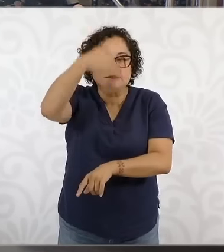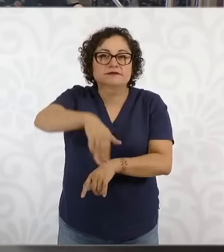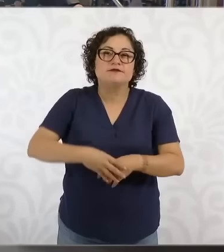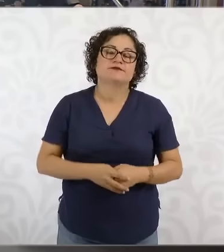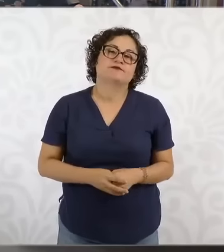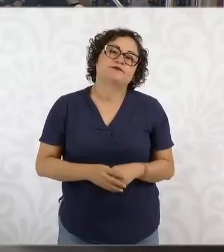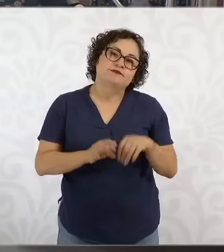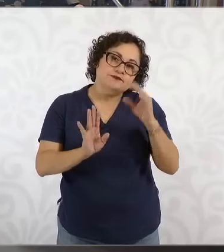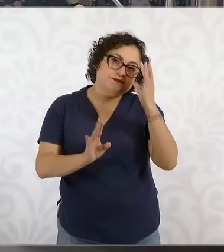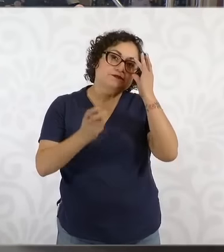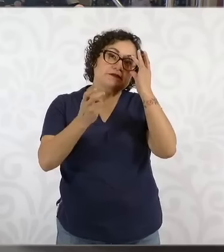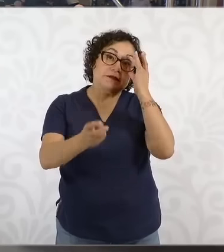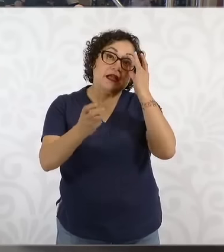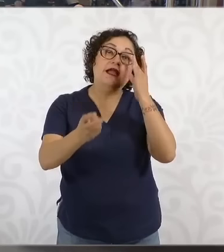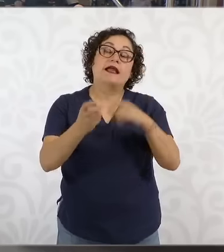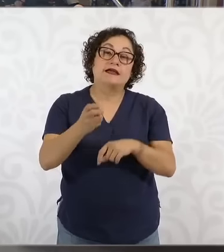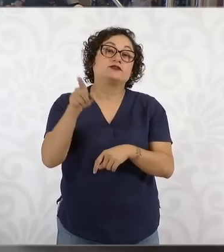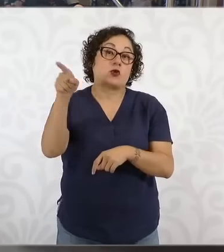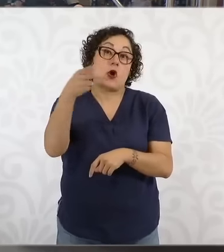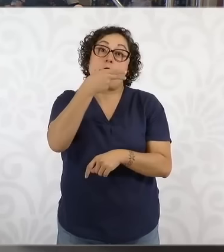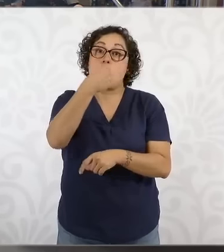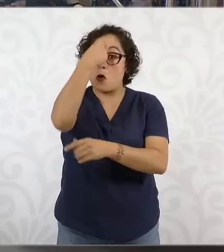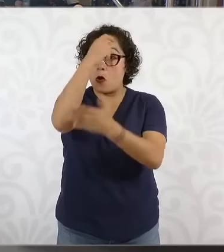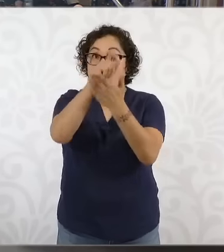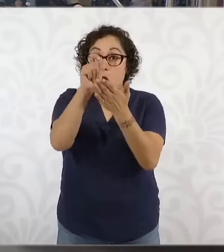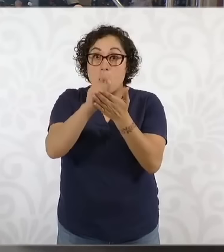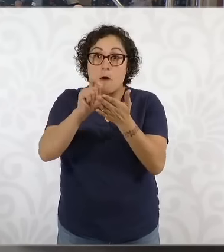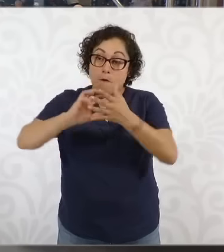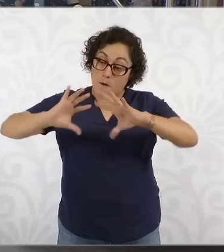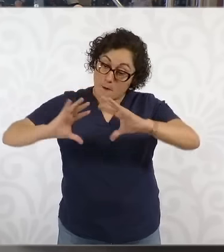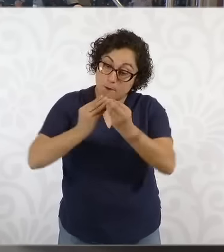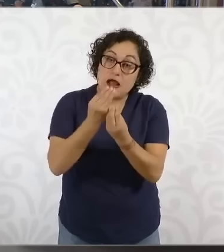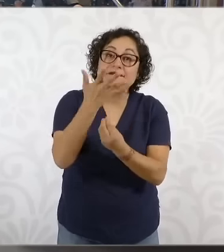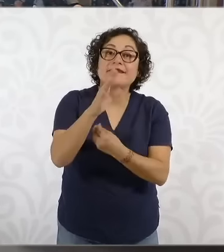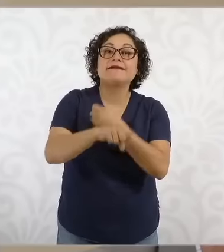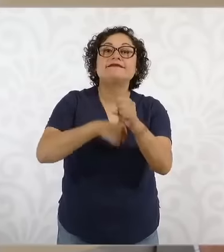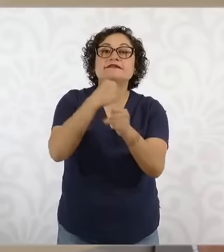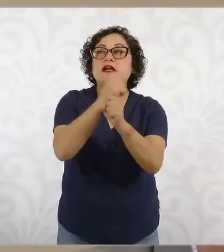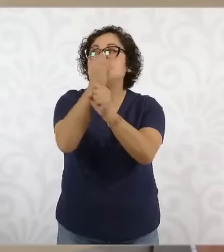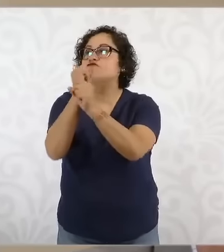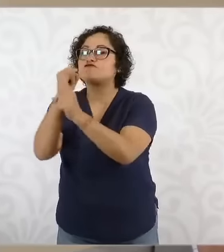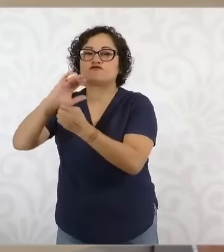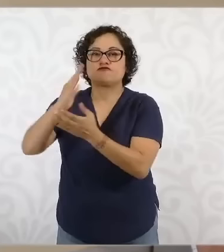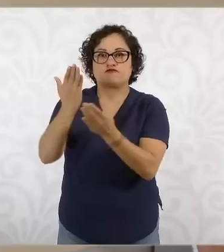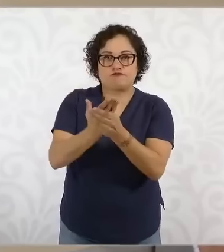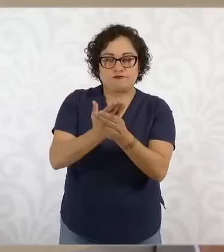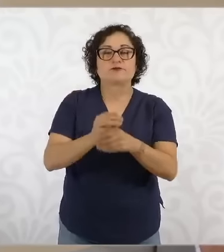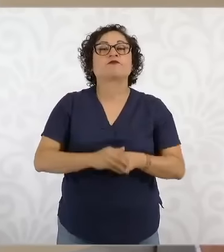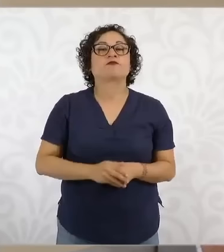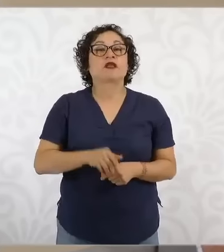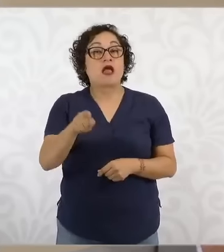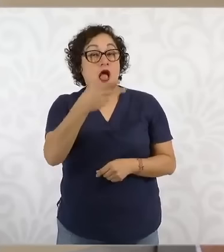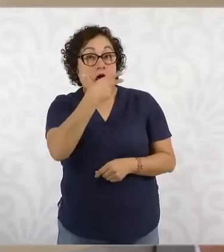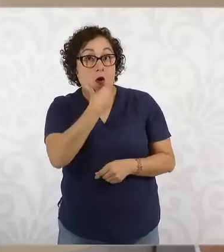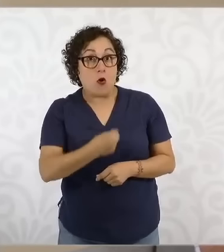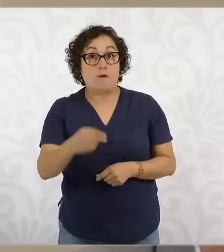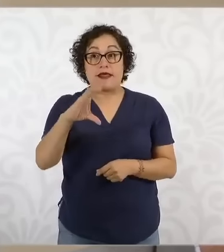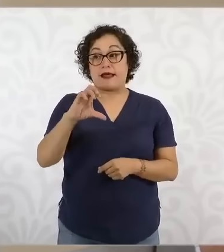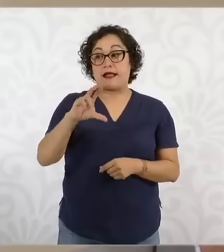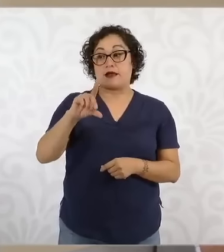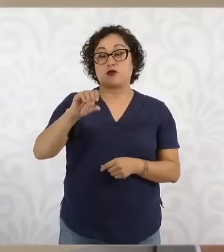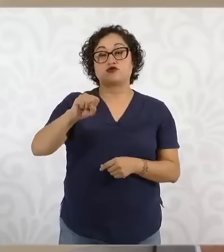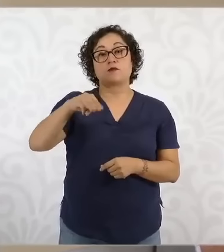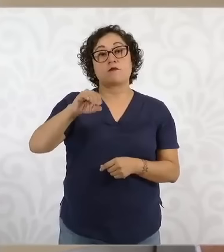durante 10 años recopiló en este libro Manuel Buen día. Eh, el cineasta Carlos Mendoza eh en su eh